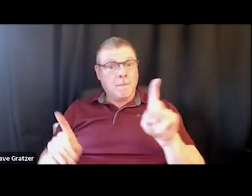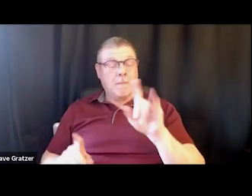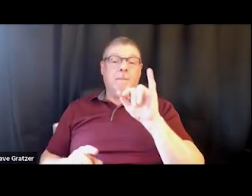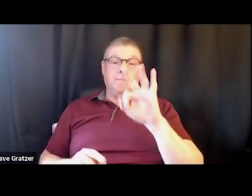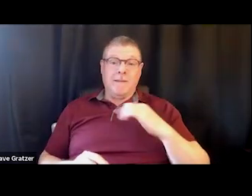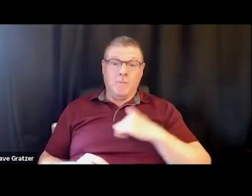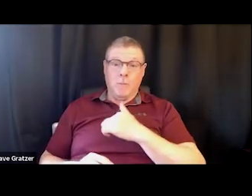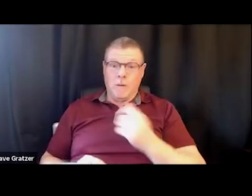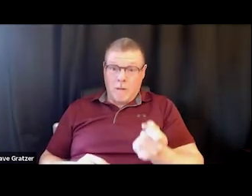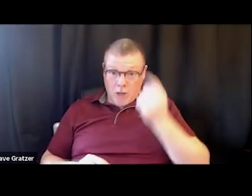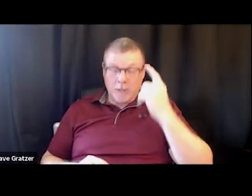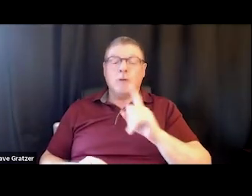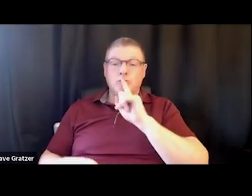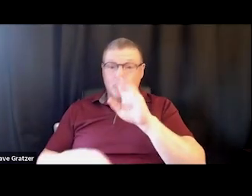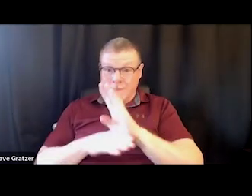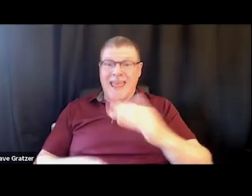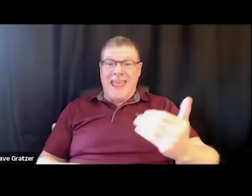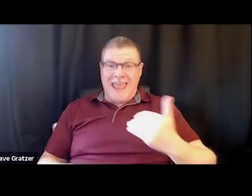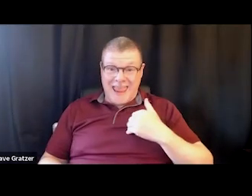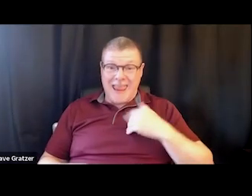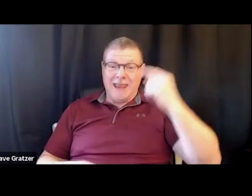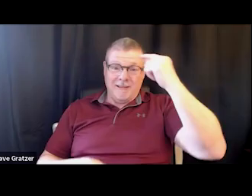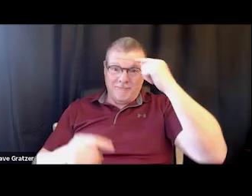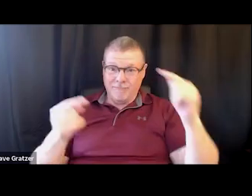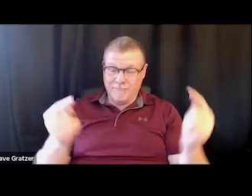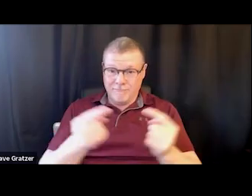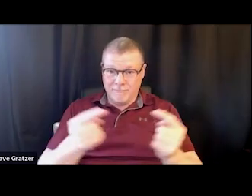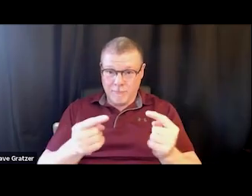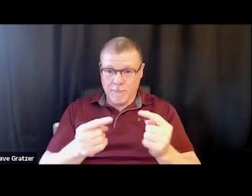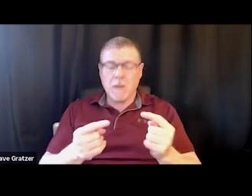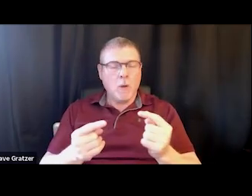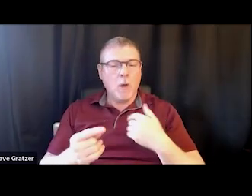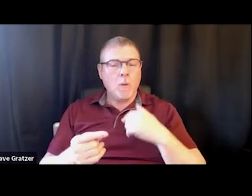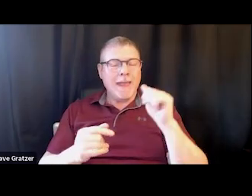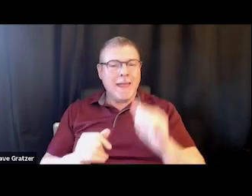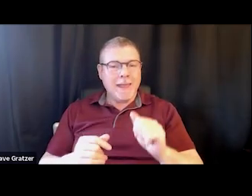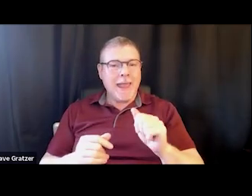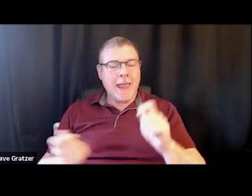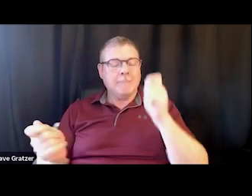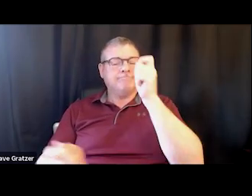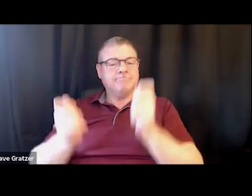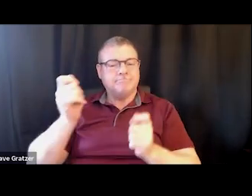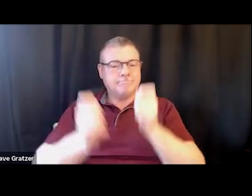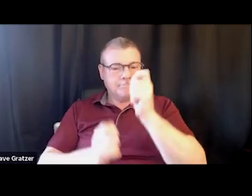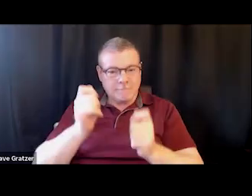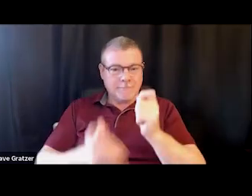que la persona ha tenido una lesión cerebral, podemos personalizar la lesión cerebral, o el enfoque de tratamiento